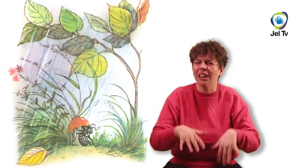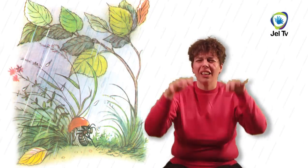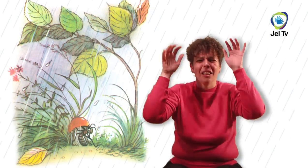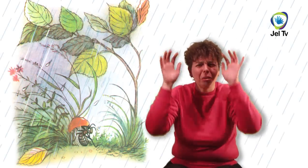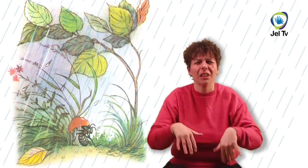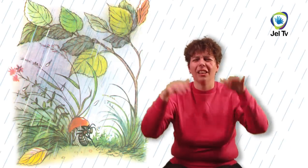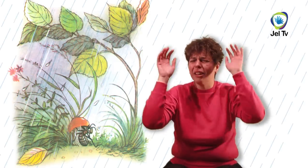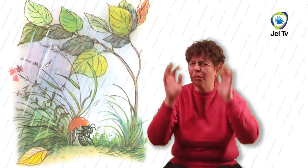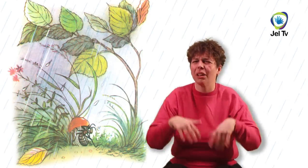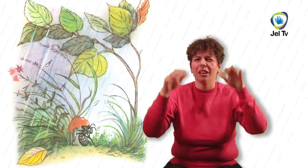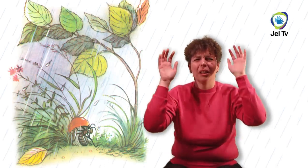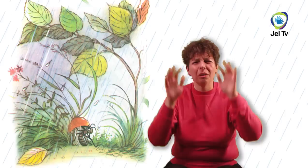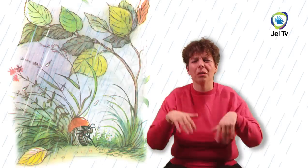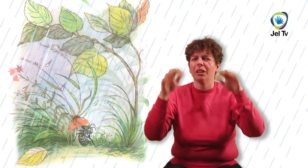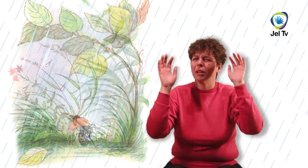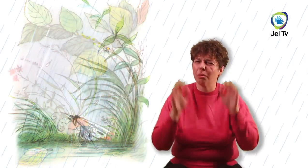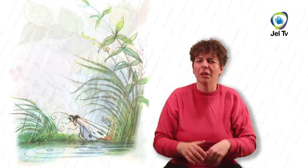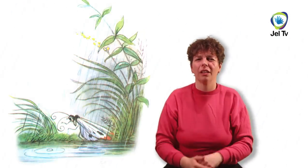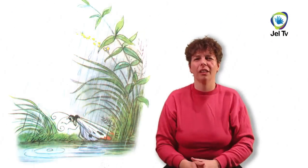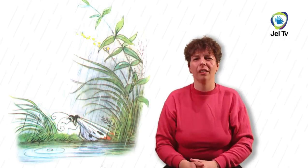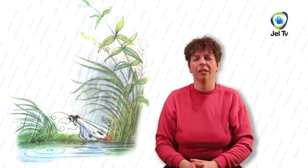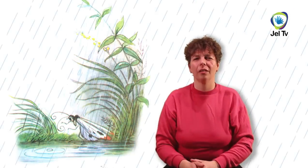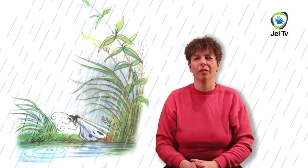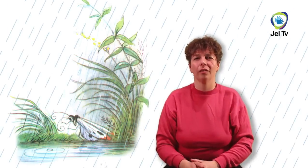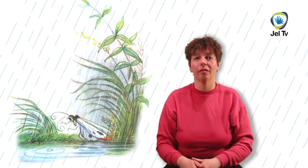Ámde az esõ egyre jobban zuhogott.